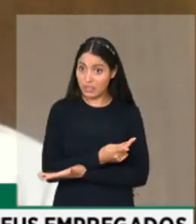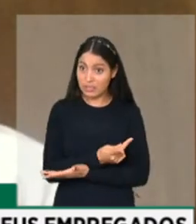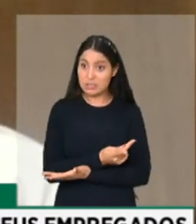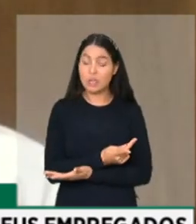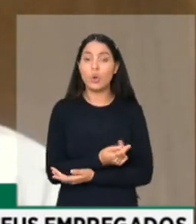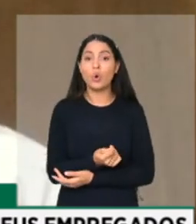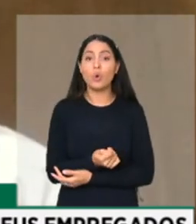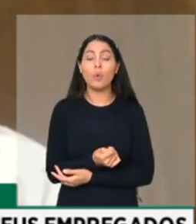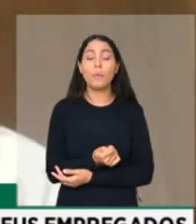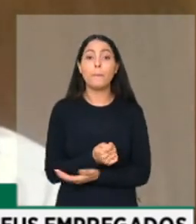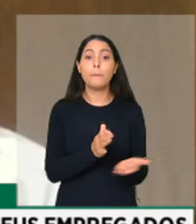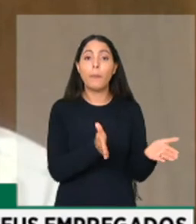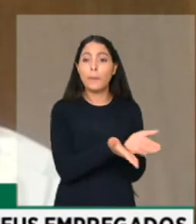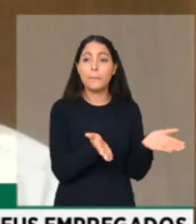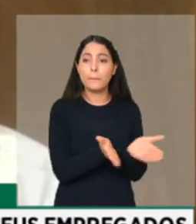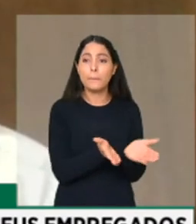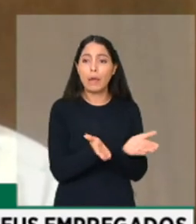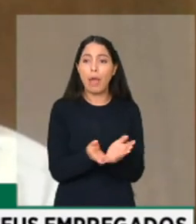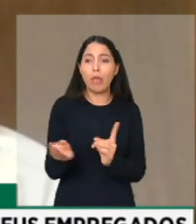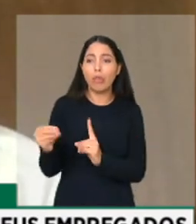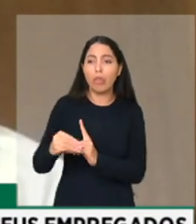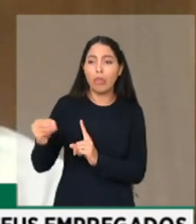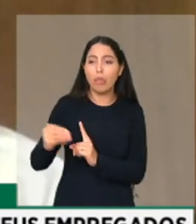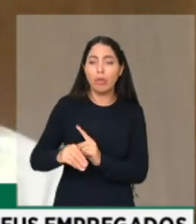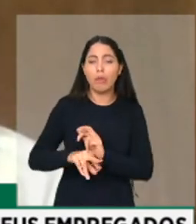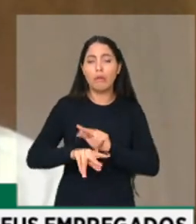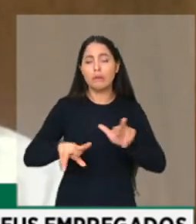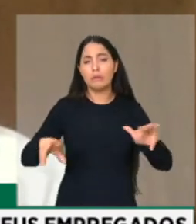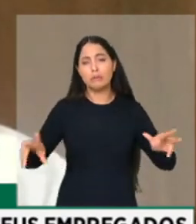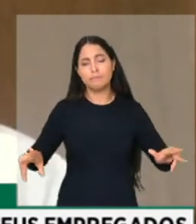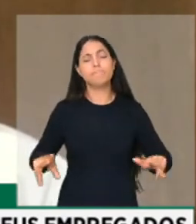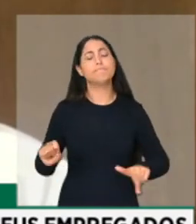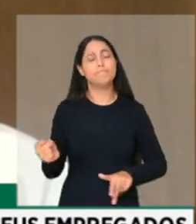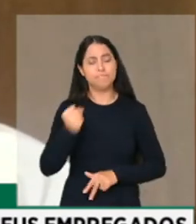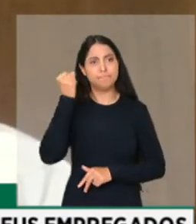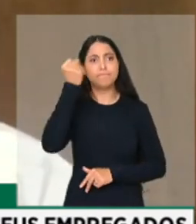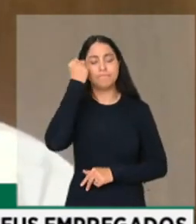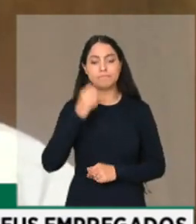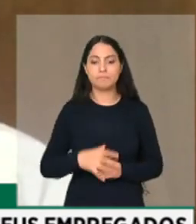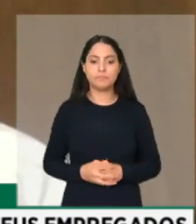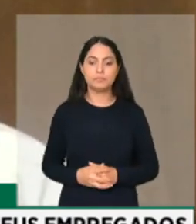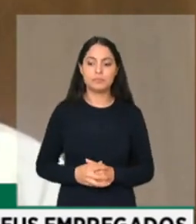MISÉRIA E VULNERABILIDADE. EM RELAÇÃO AS PROBLEMÁTICAS EXPOSTAS A VACINAÇÃO SE CONSTITUI ENQUANTO A PRINCIPAL